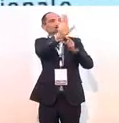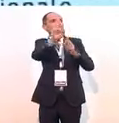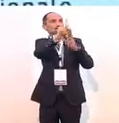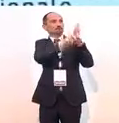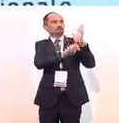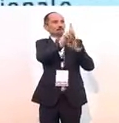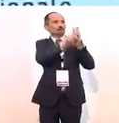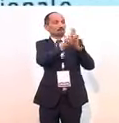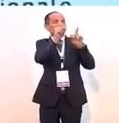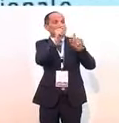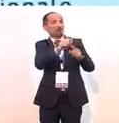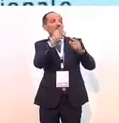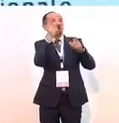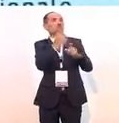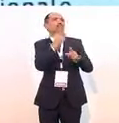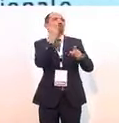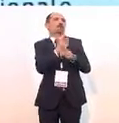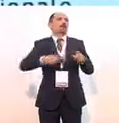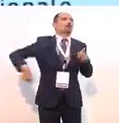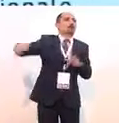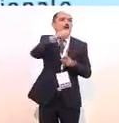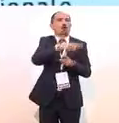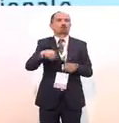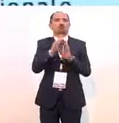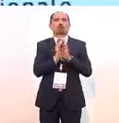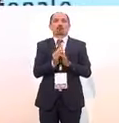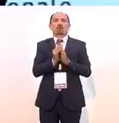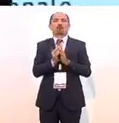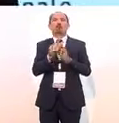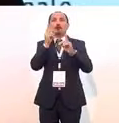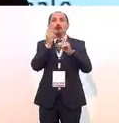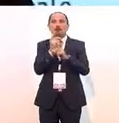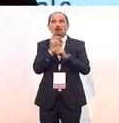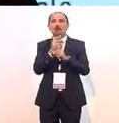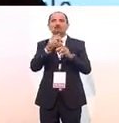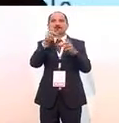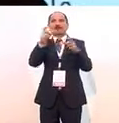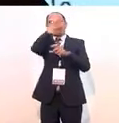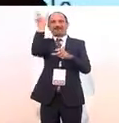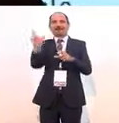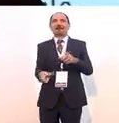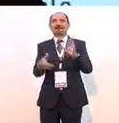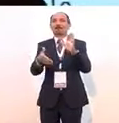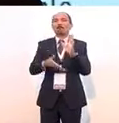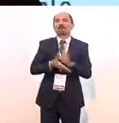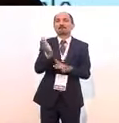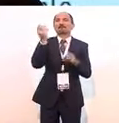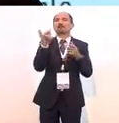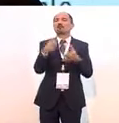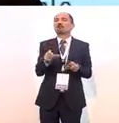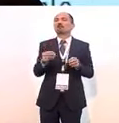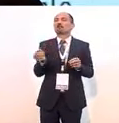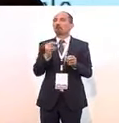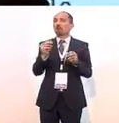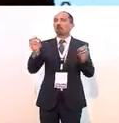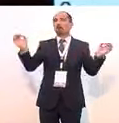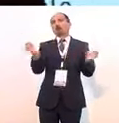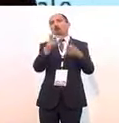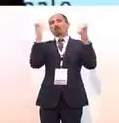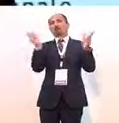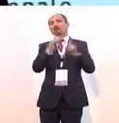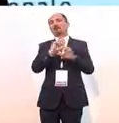Se questo Paese è ripartito, non è ripartito per caso. “Ah, Matteo, ma così sei arrogante,